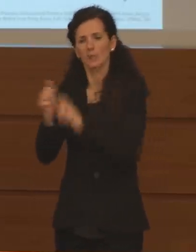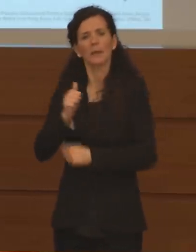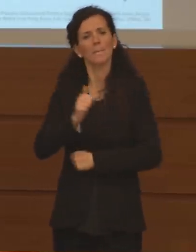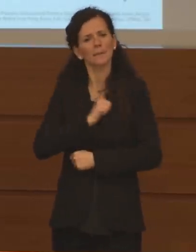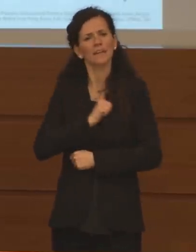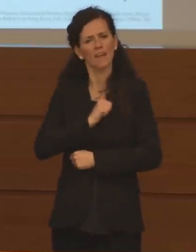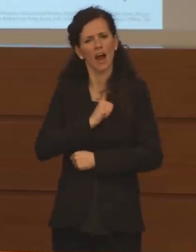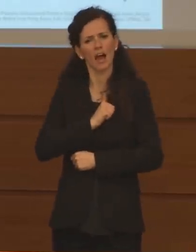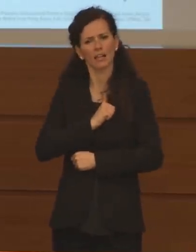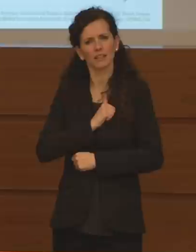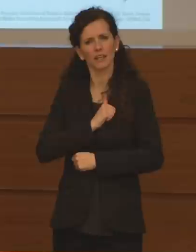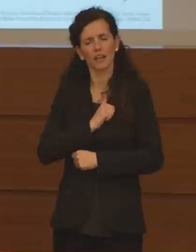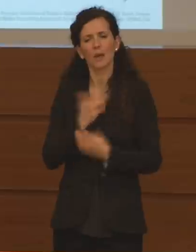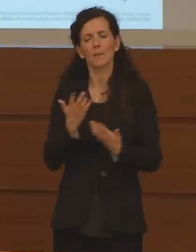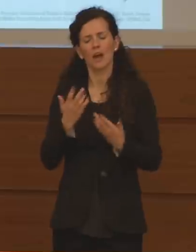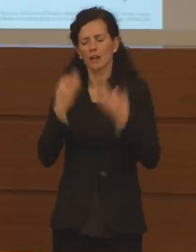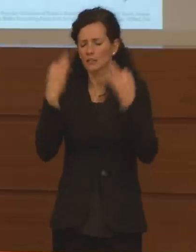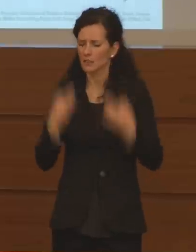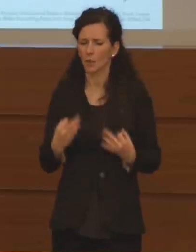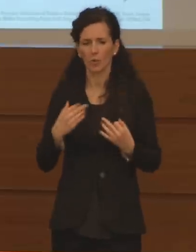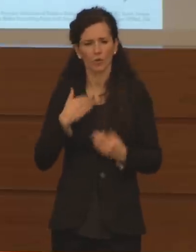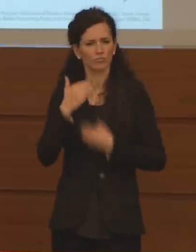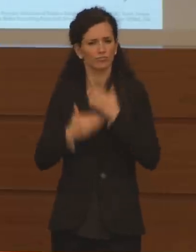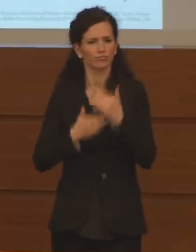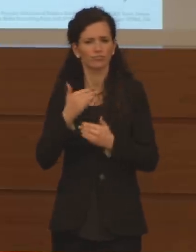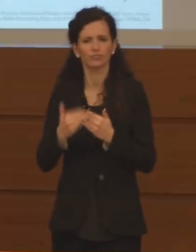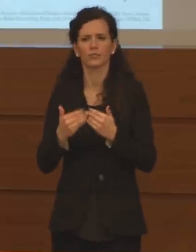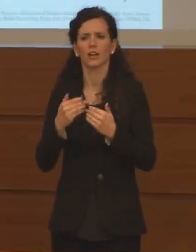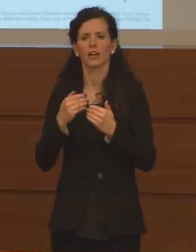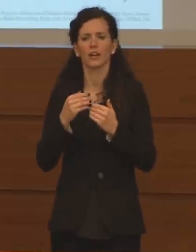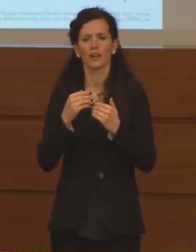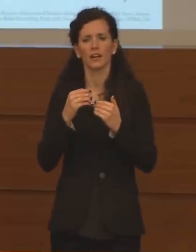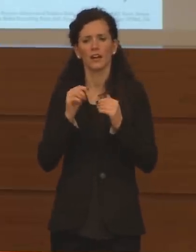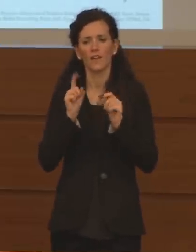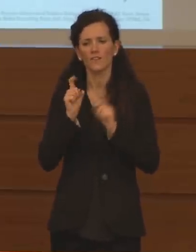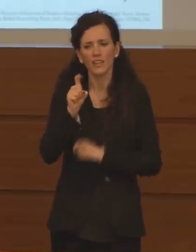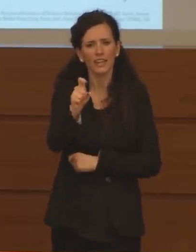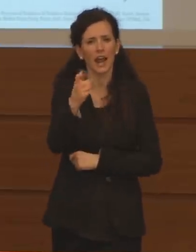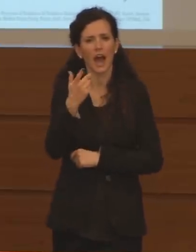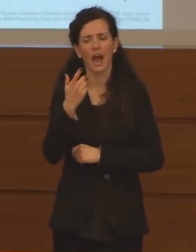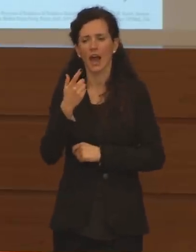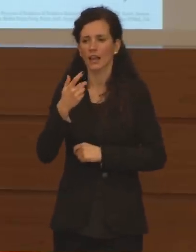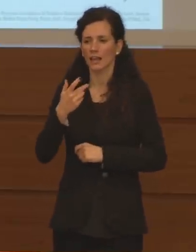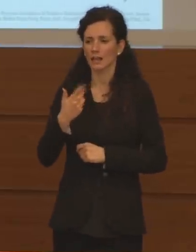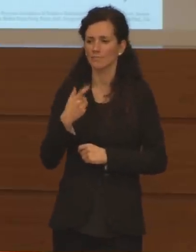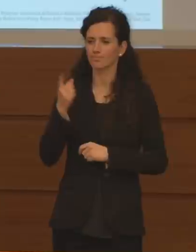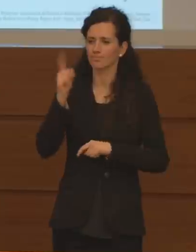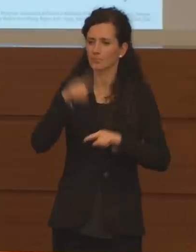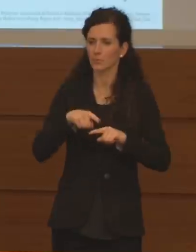però sicuramente sta avanti anche su un vettore adenovirale che presenti sulla propria superficie degli "spike"